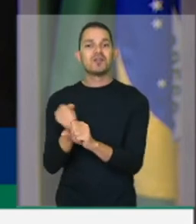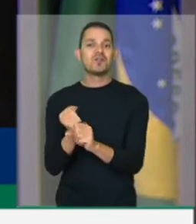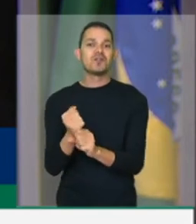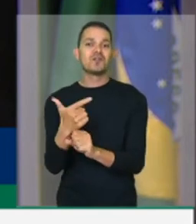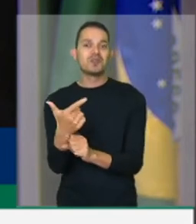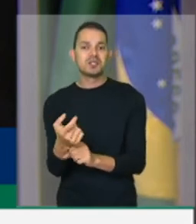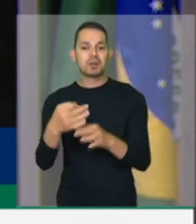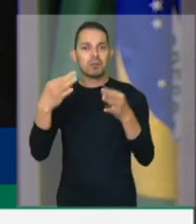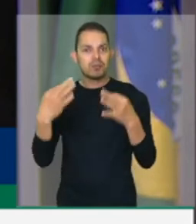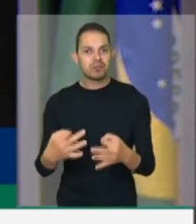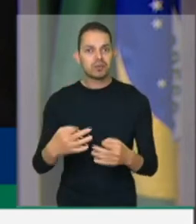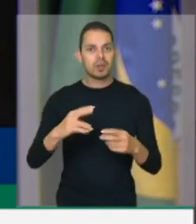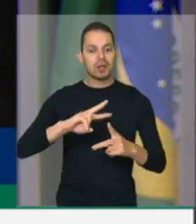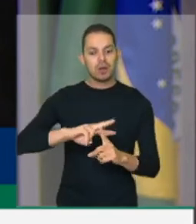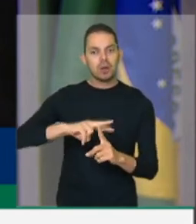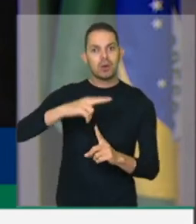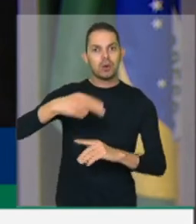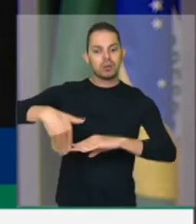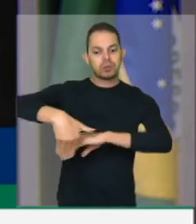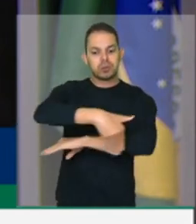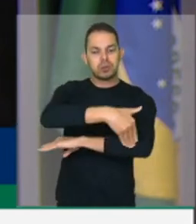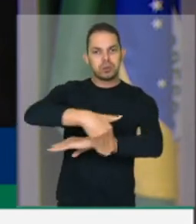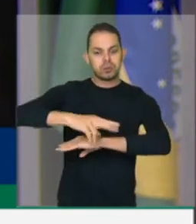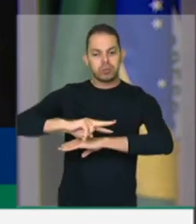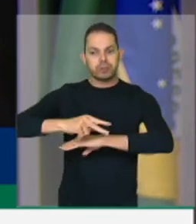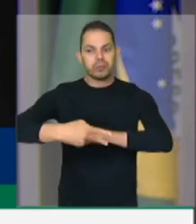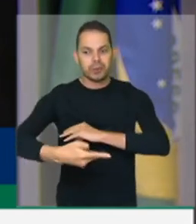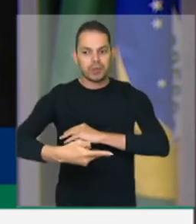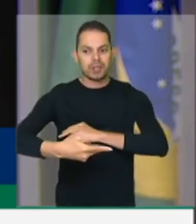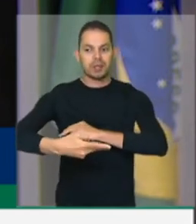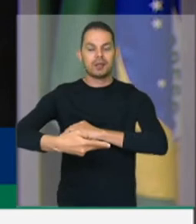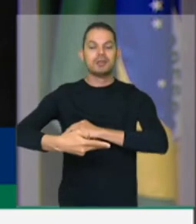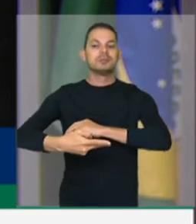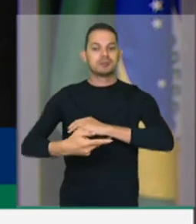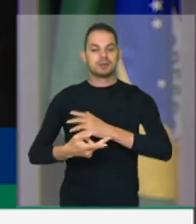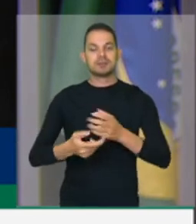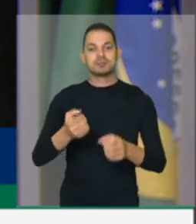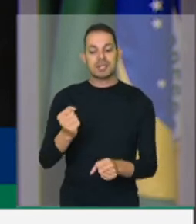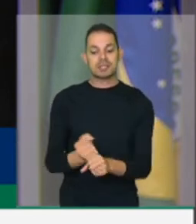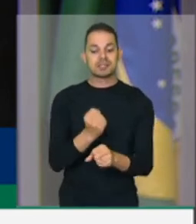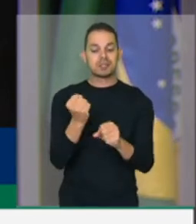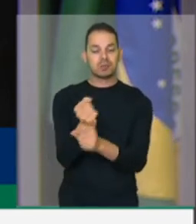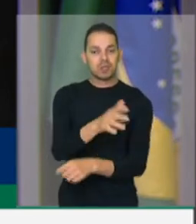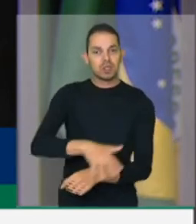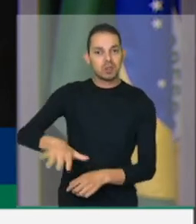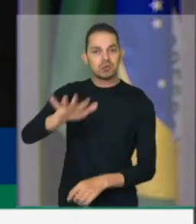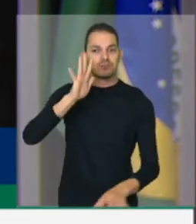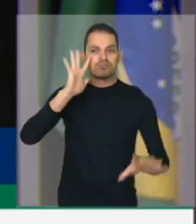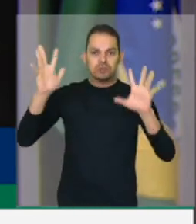INVESTIMENTOS QUE PODEM DURAR ATÉ 20 ANOS PARA EFETIVA DUPLICAÇÃO DESSA OBRA TÃO SONHADA E TÃO NECESSÁRIA PARA O POVO TOCANTINENSE, PRO POVO DO BRASIL QUE UTILIZA